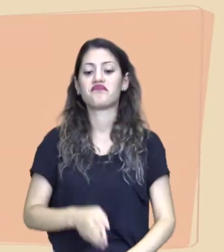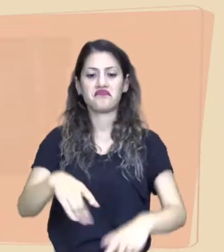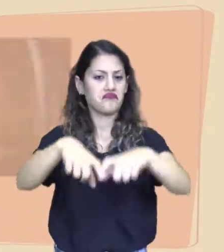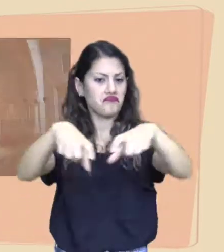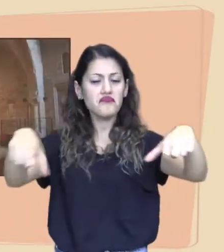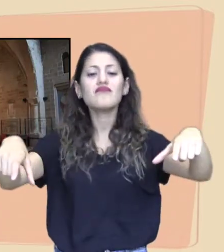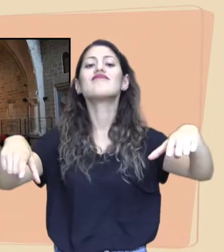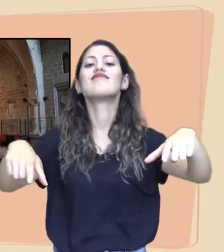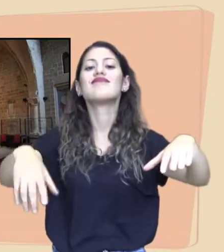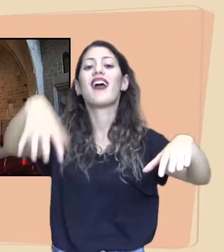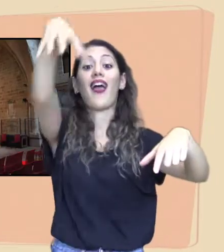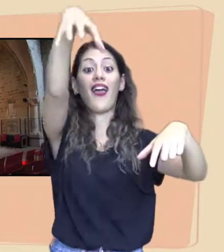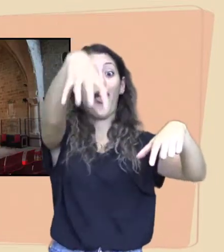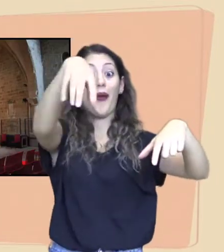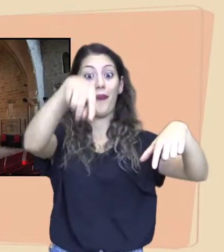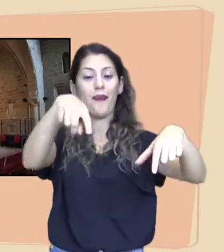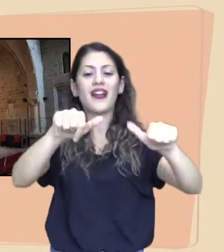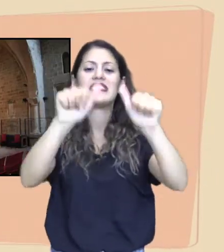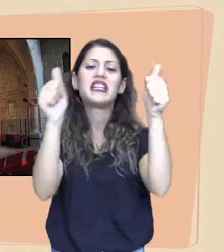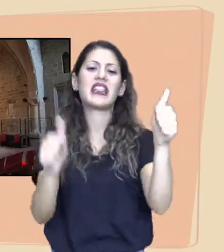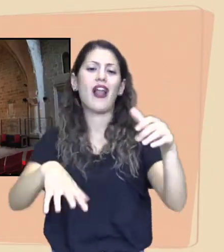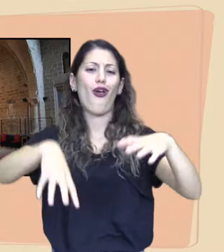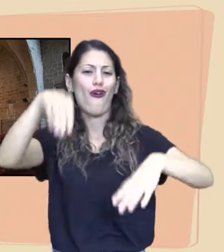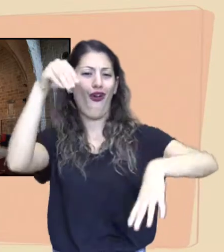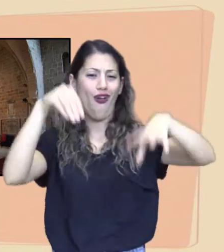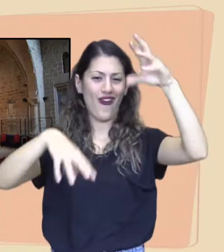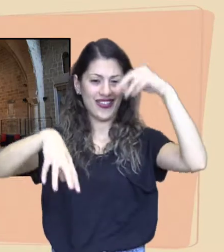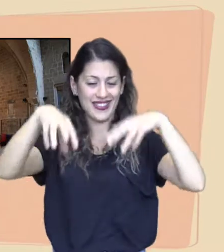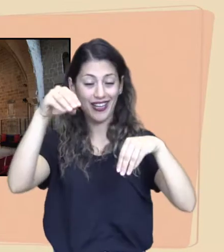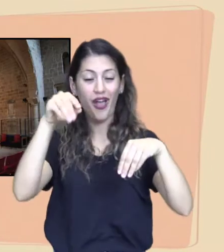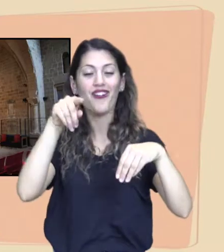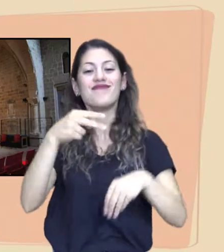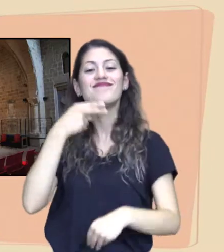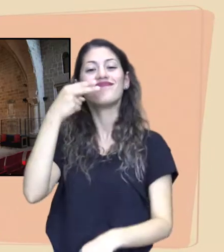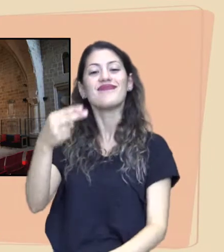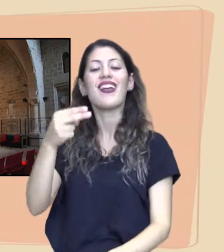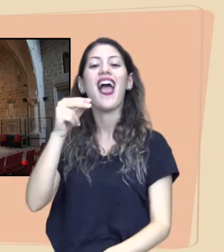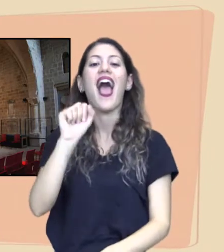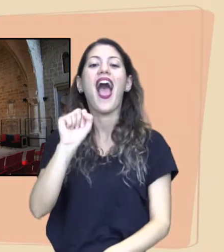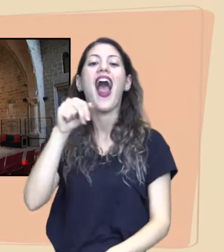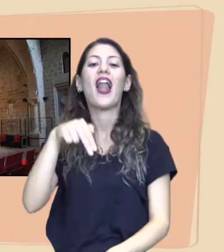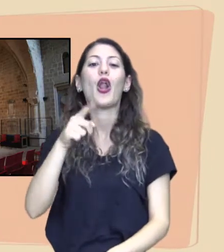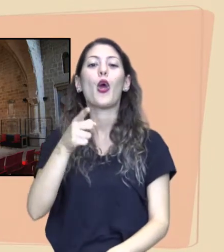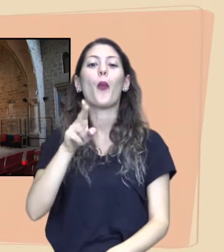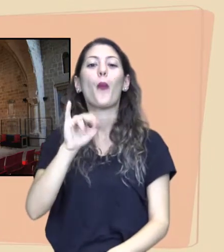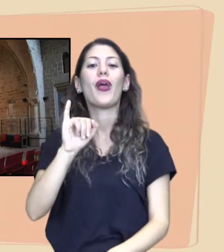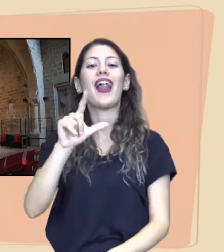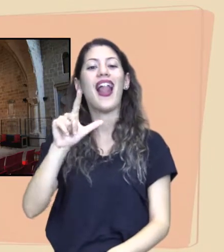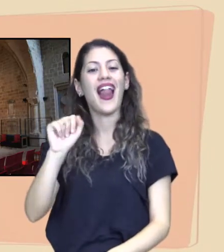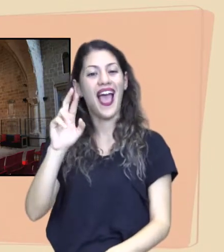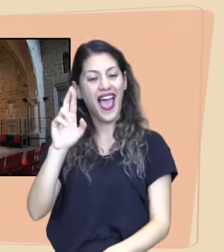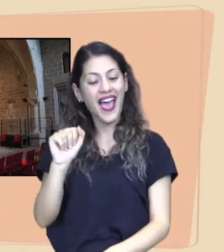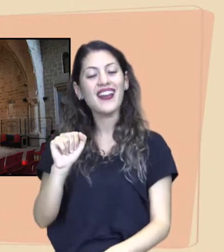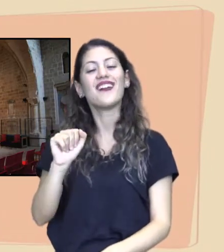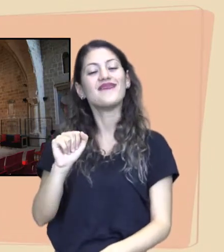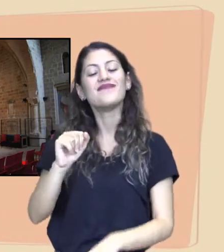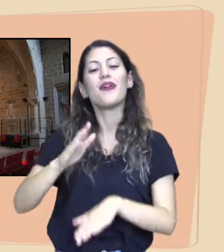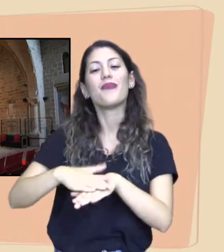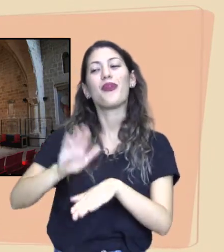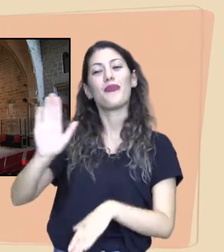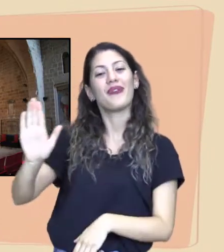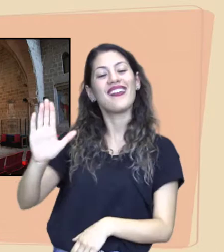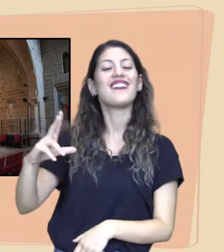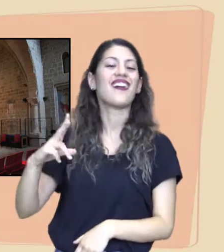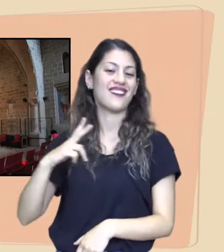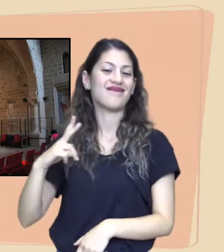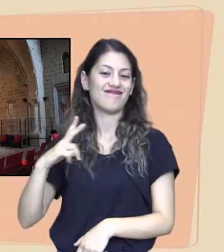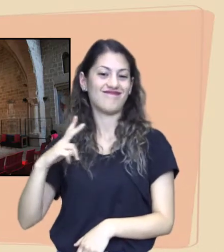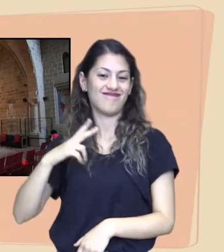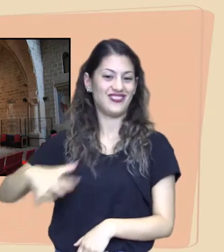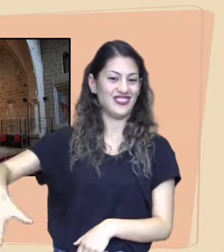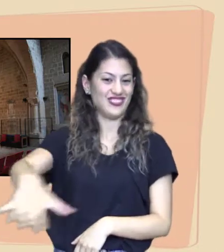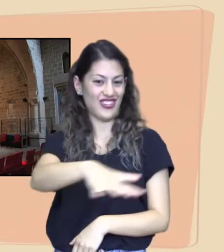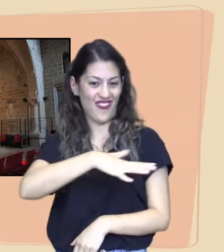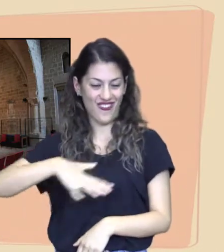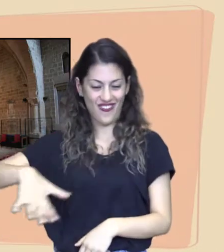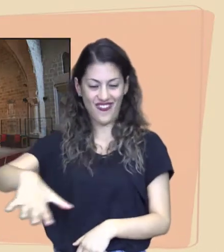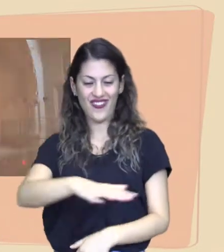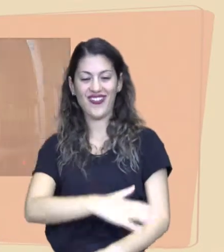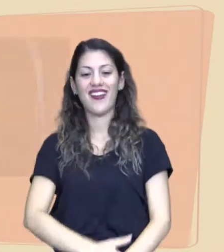Oltre il transetto la chiesa si allunga nella cappella in stile gotico, degli Anguillara, feudatari del luogo,